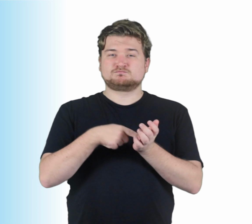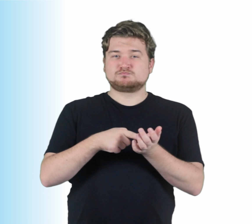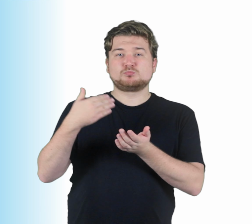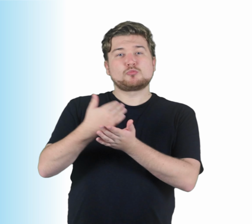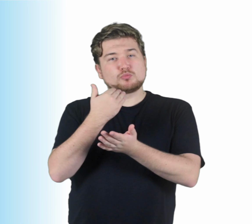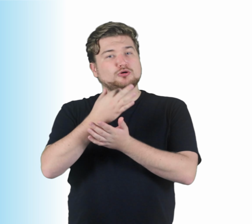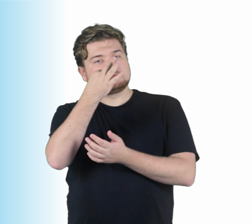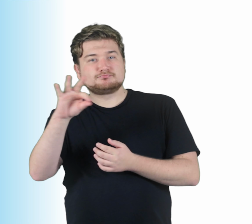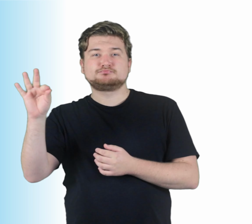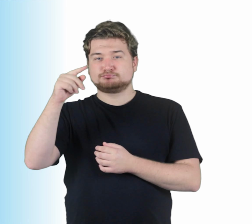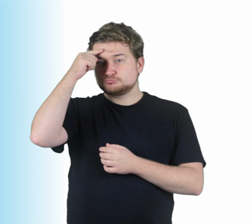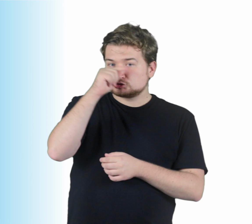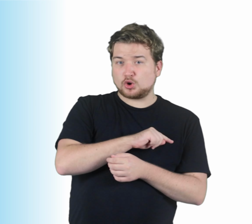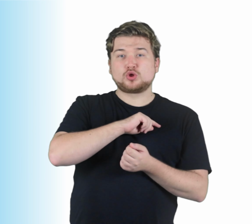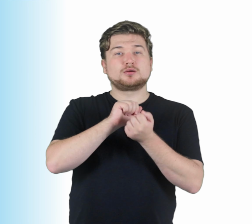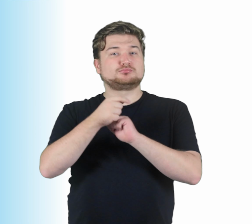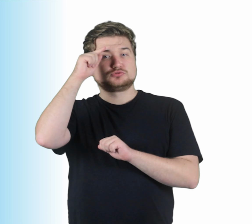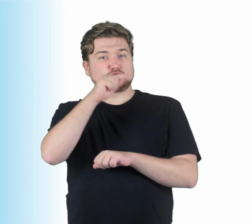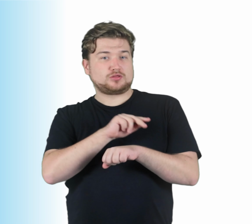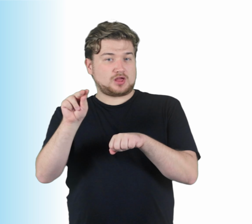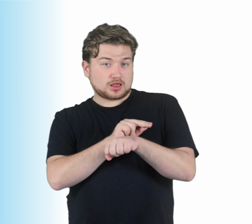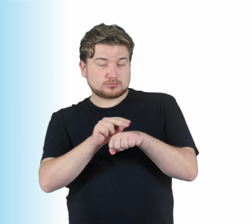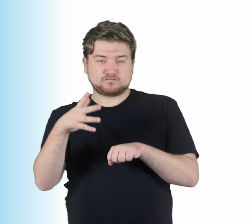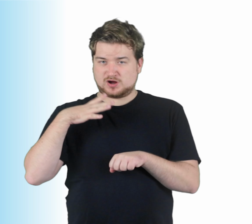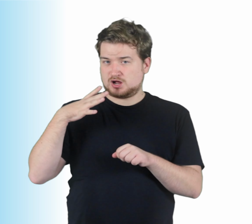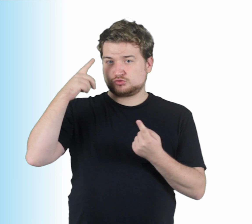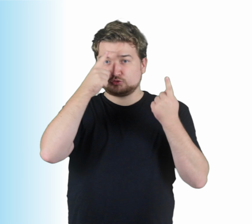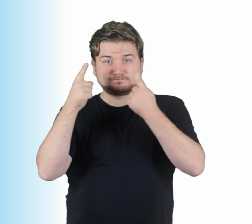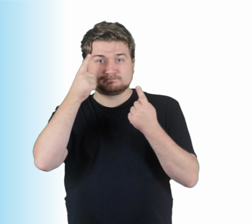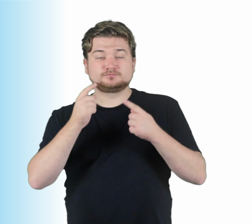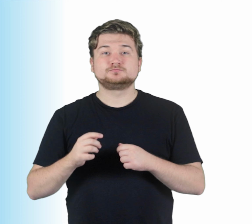warto pomyśleć o specjalistycznej pomocy psychologa lub psychoterapeuty.